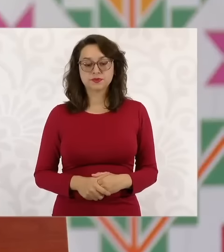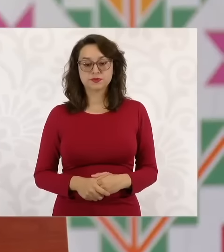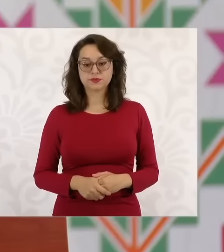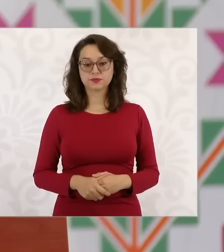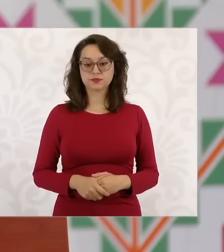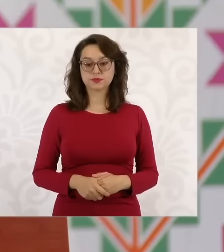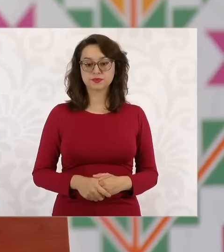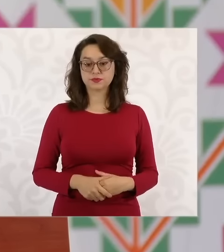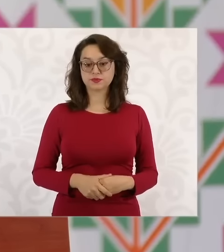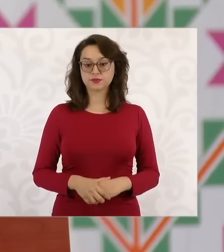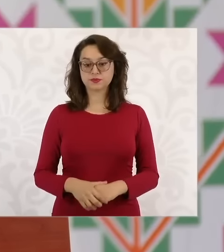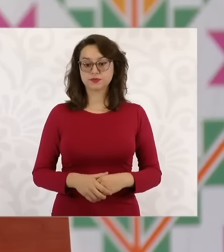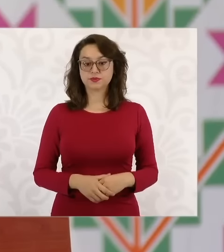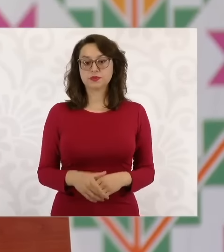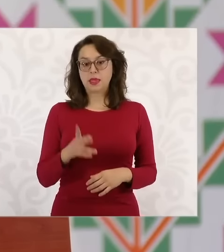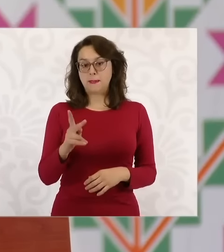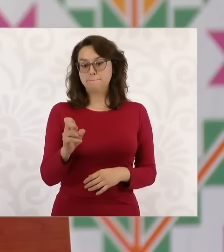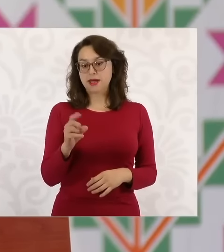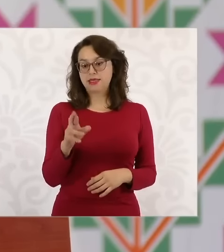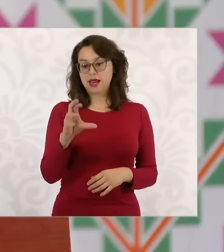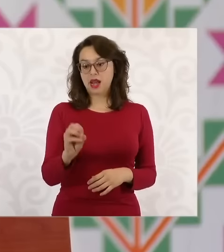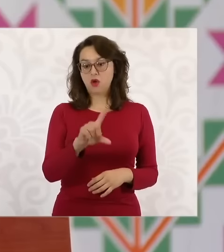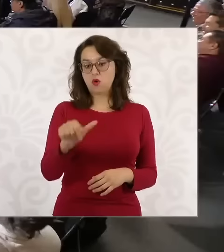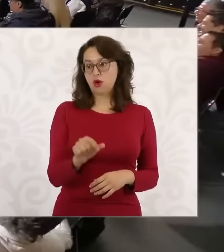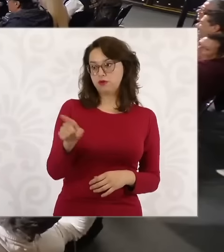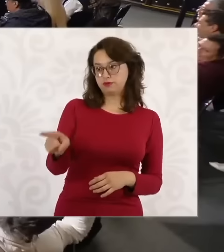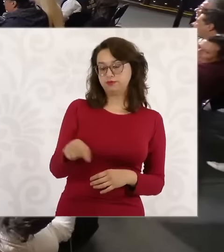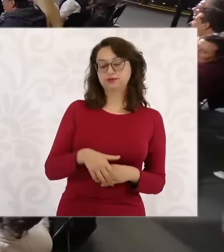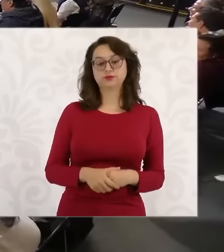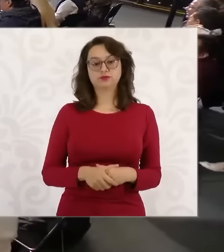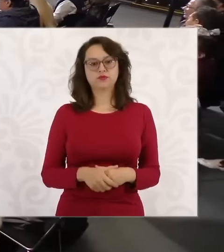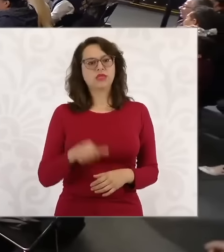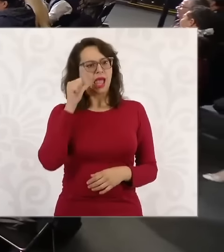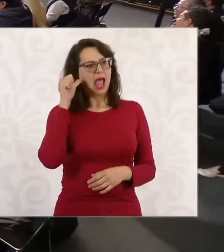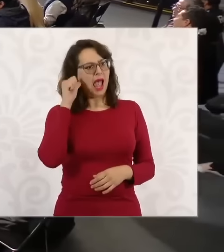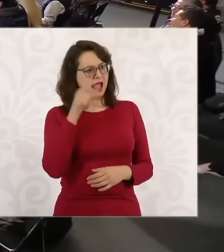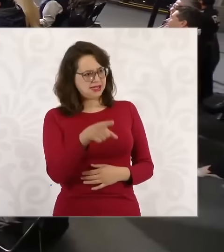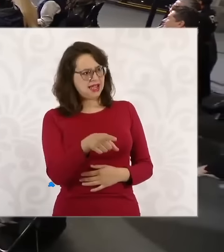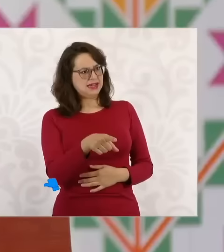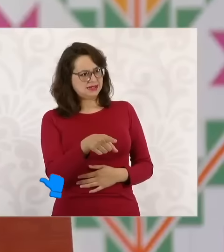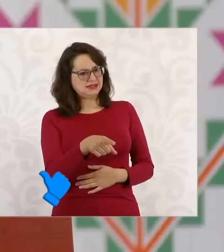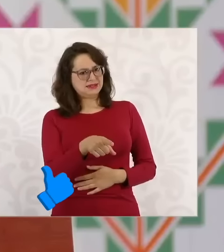A ver, vamos aquí con Pedrero y luego para acá. Ayer estabas desde ayer, ¿verdad?